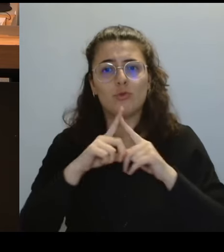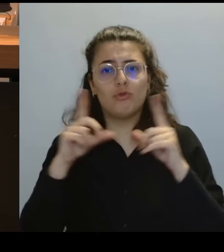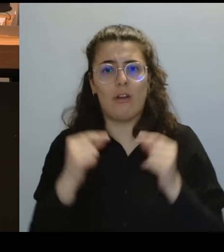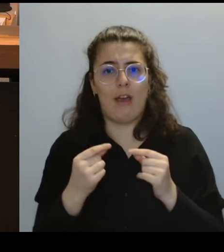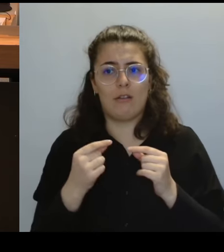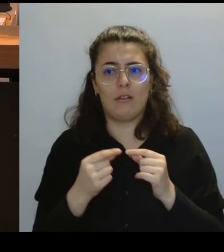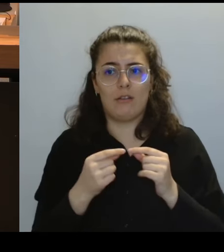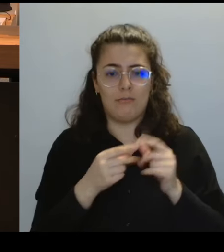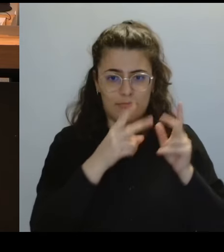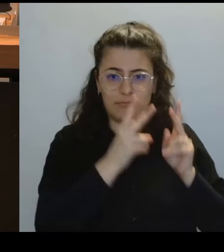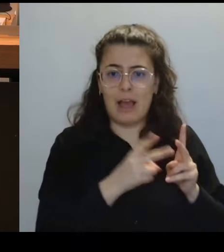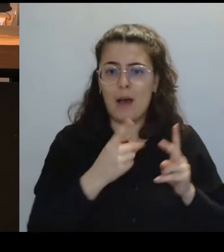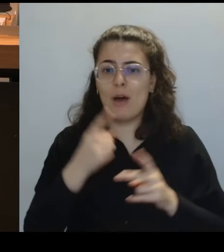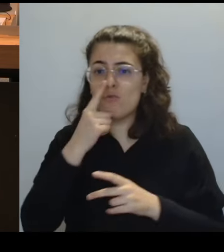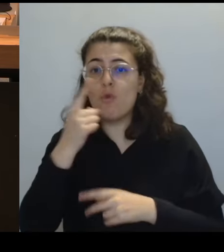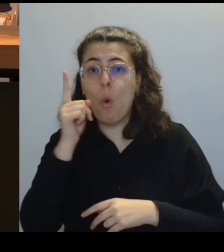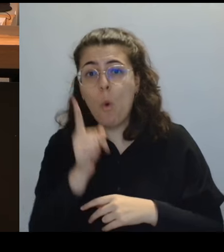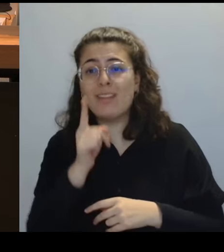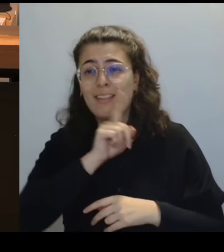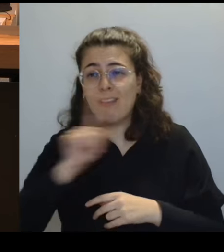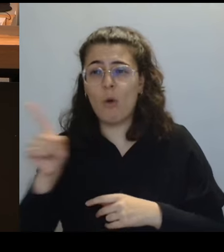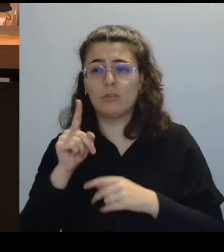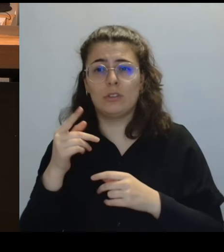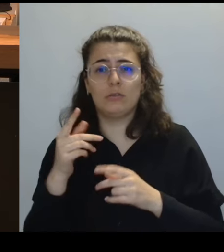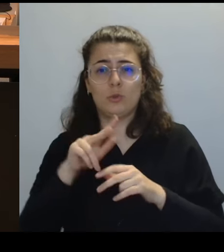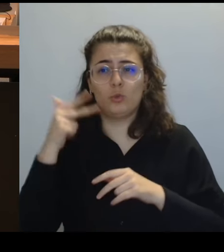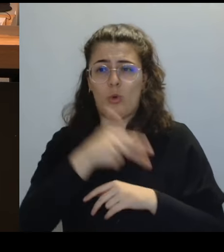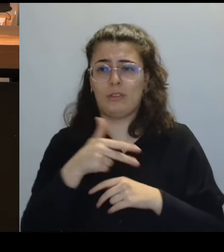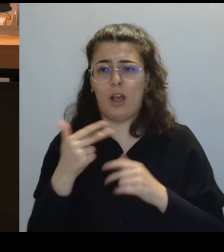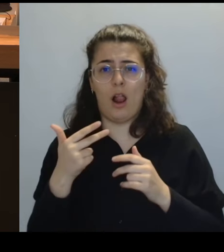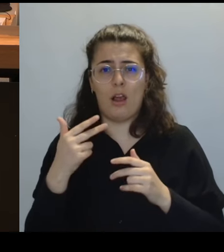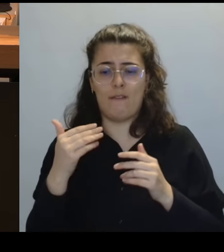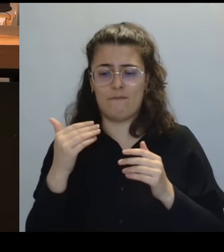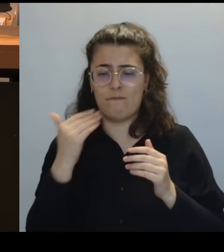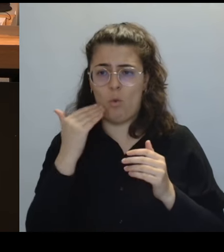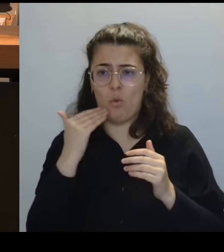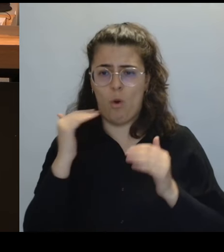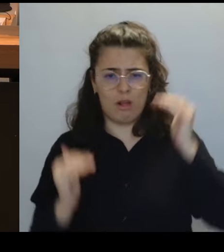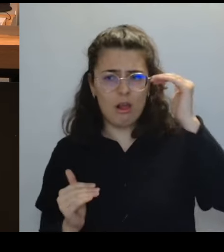selber als Linke sehen, das war Ihr Antrag vorher, dass da irgendwas nicht stimmen kann. Aber mit dem Rechnen